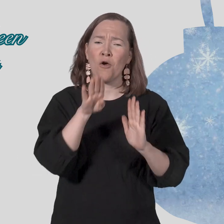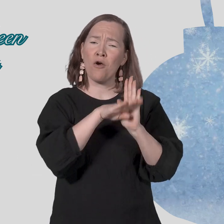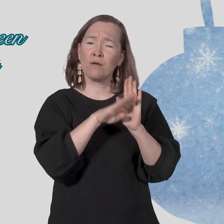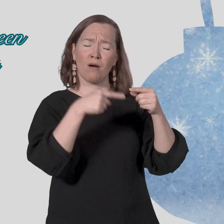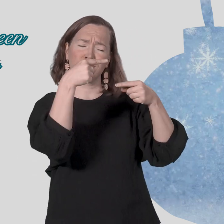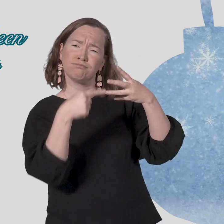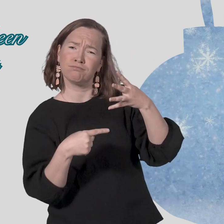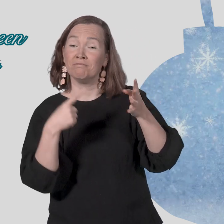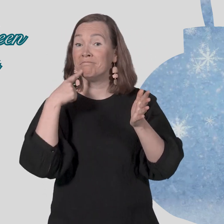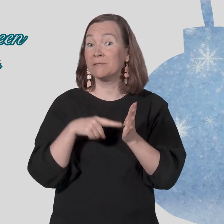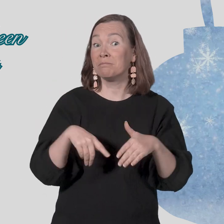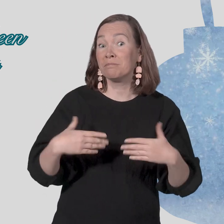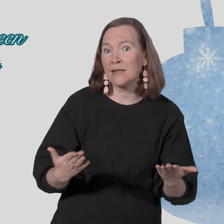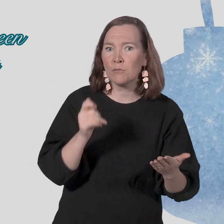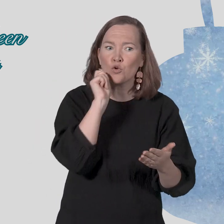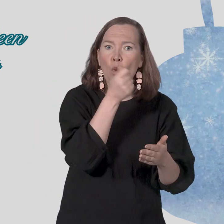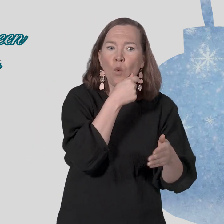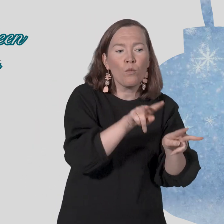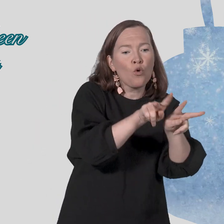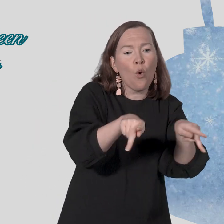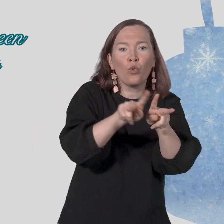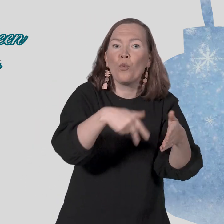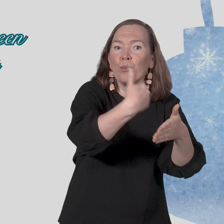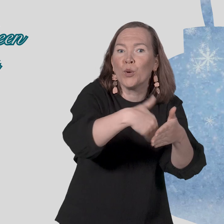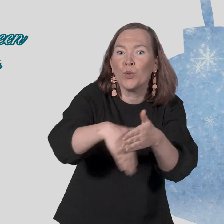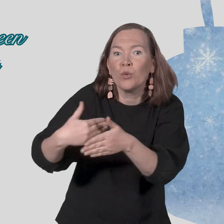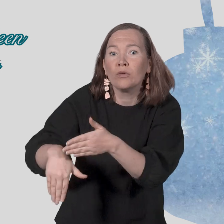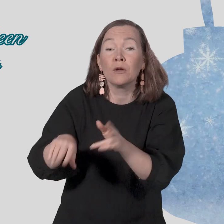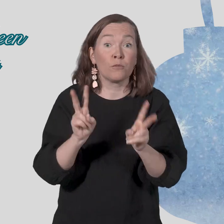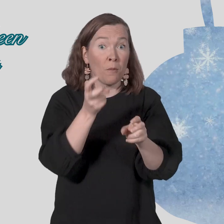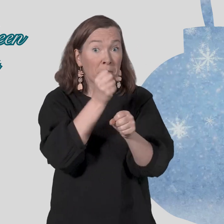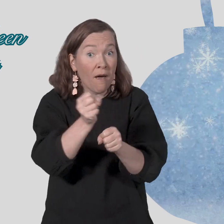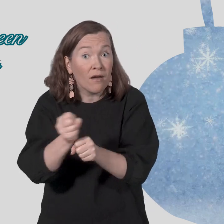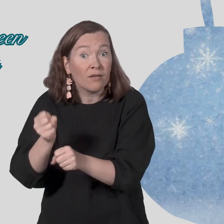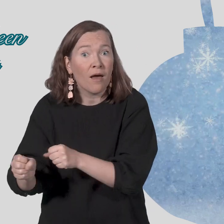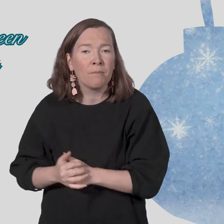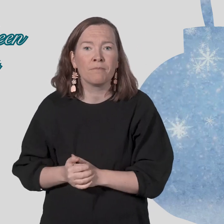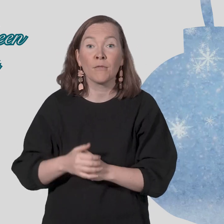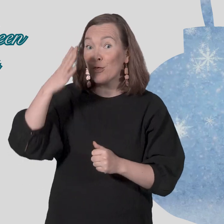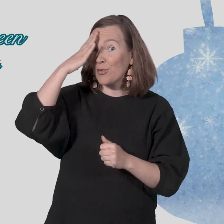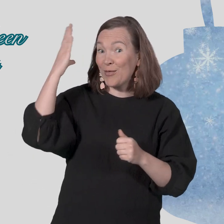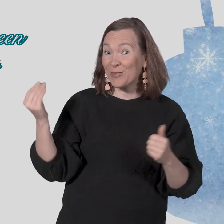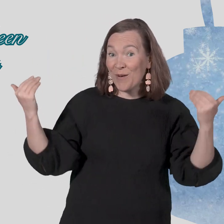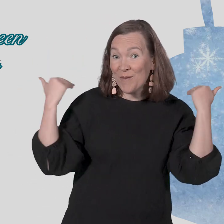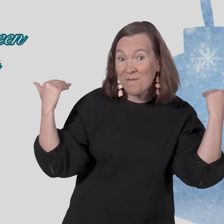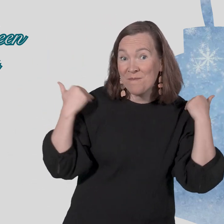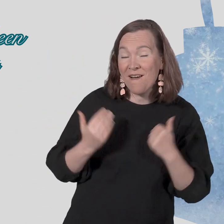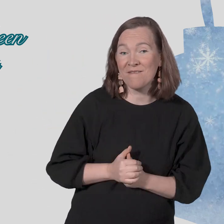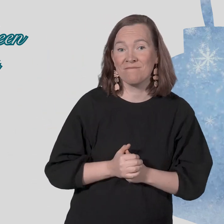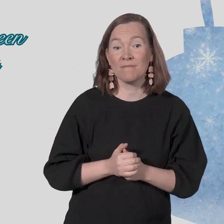Ohjelmassa on mm. jouluisia kojuja ja pajoja, tonttujumppaa, -